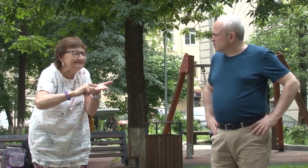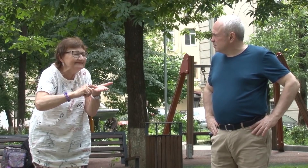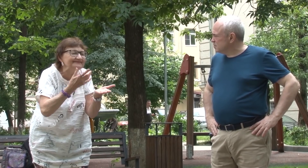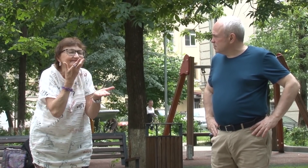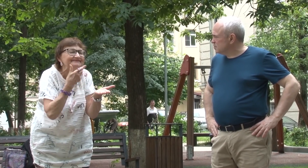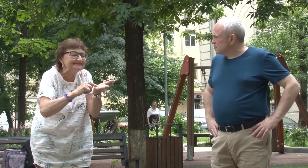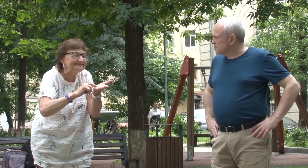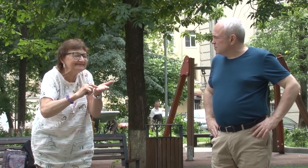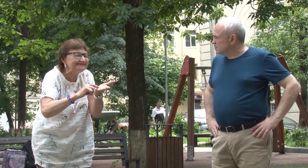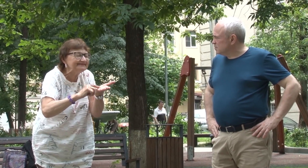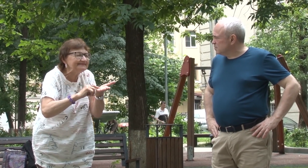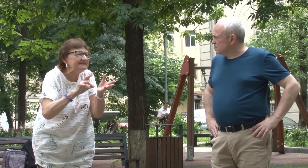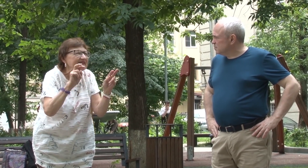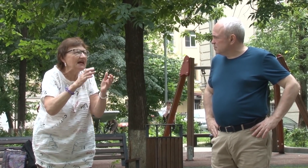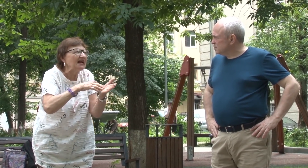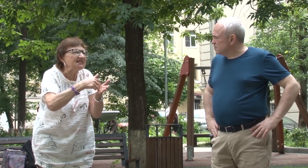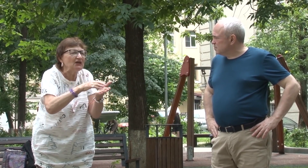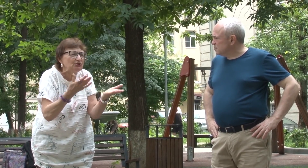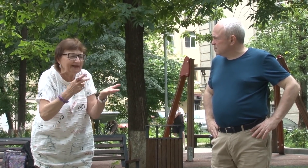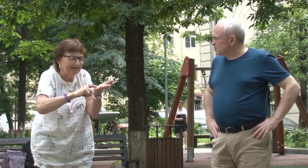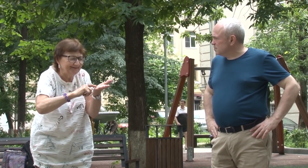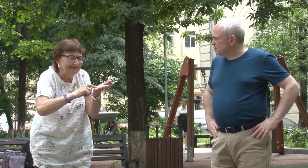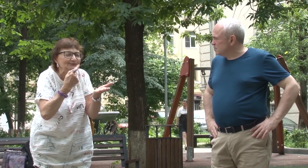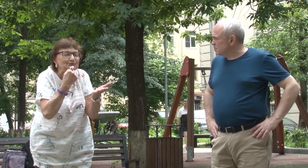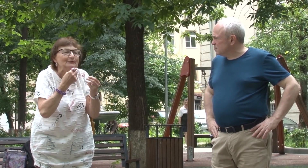После этого начиналось раскрашивание.